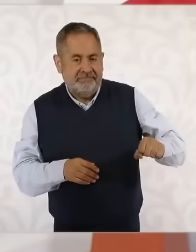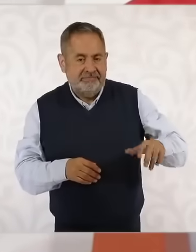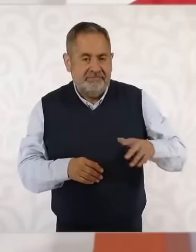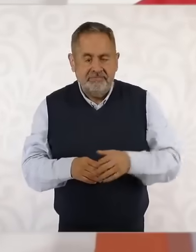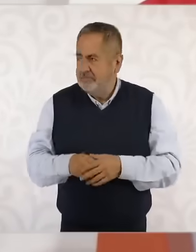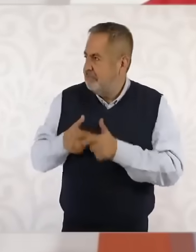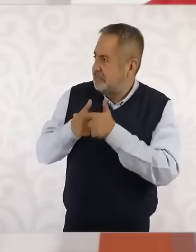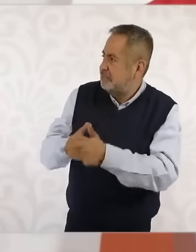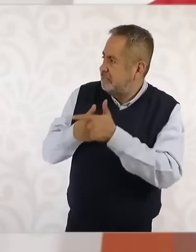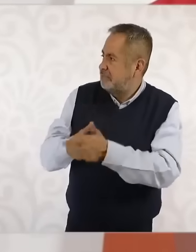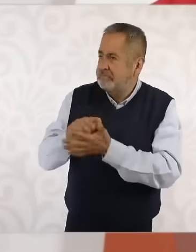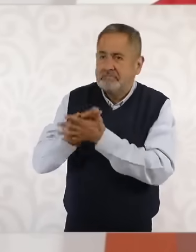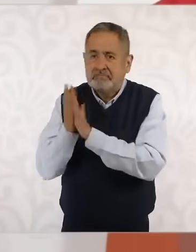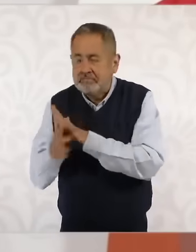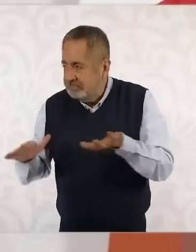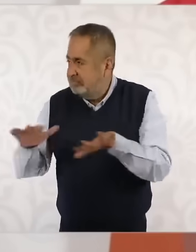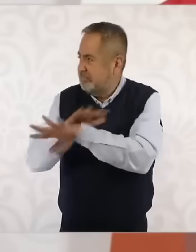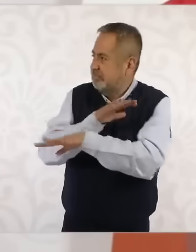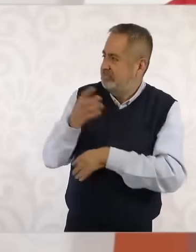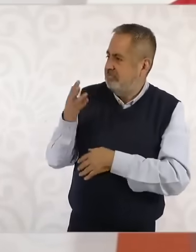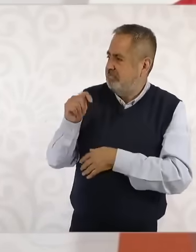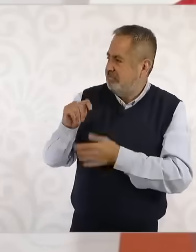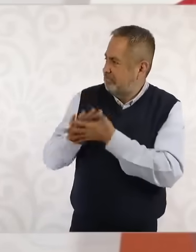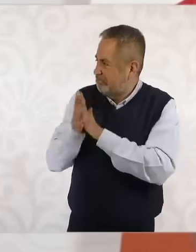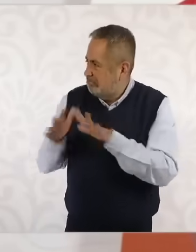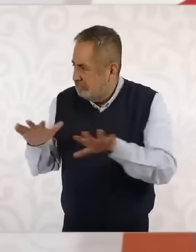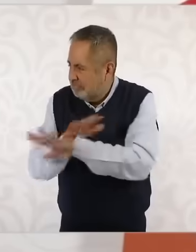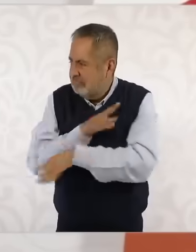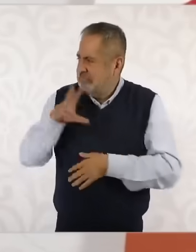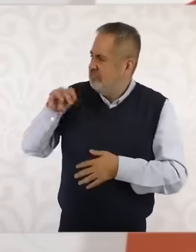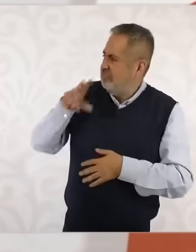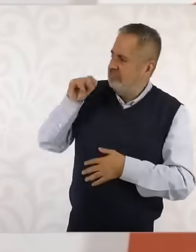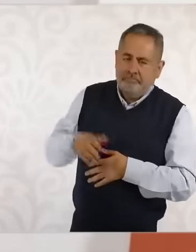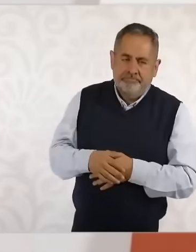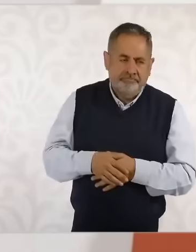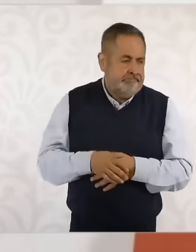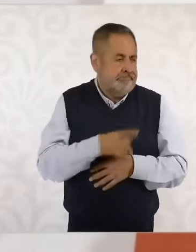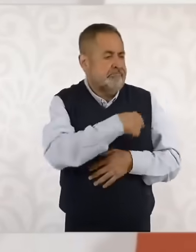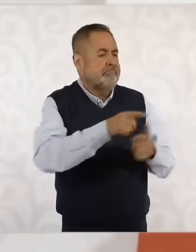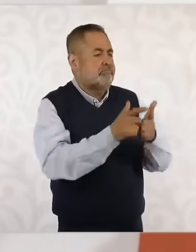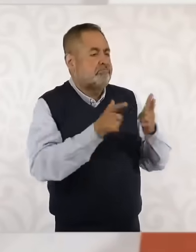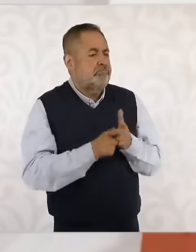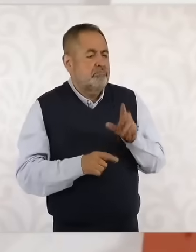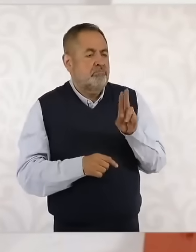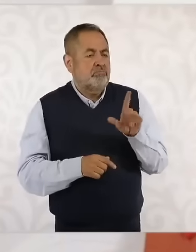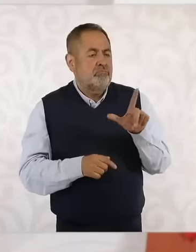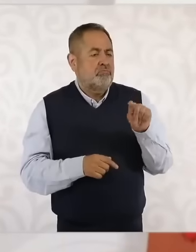la transformación en México de grupos de ultraderecha. Ni siquiera son los gobiernos,